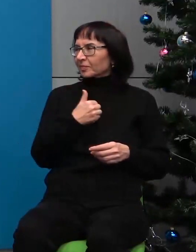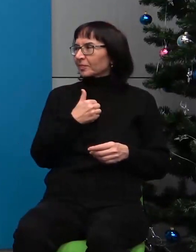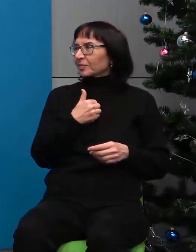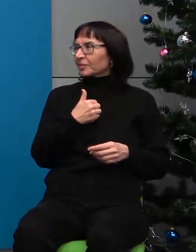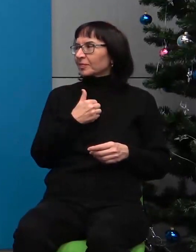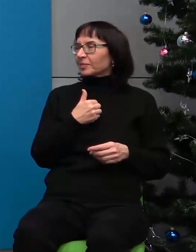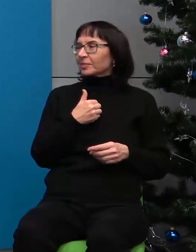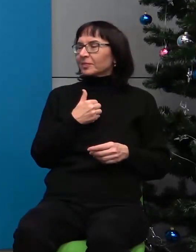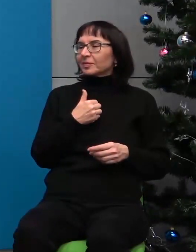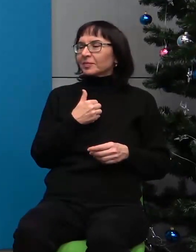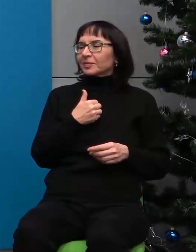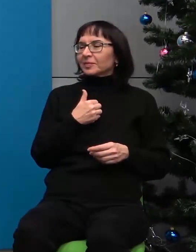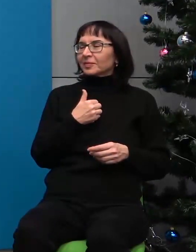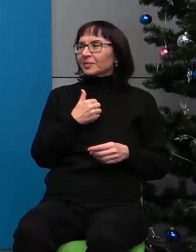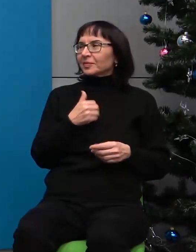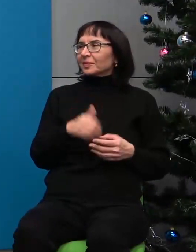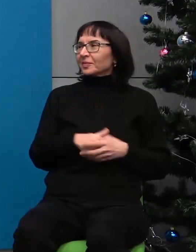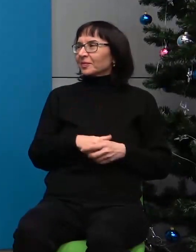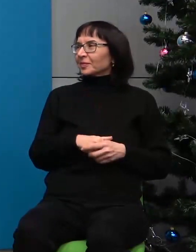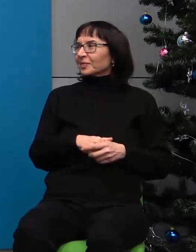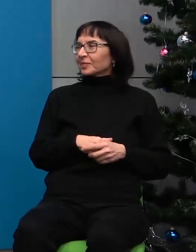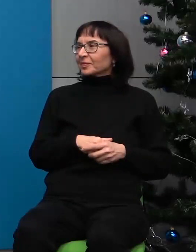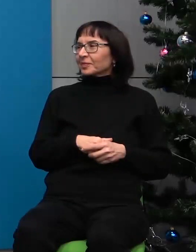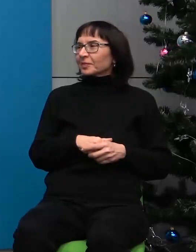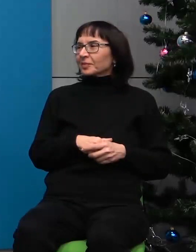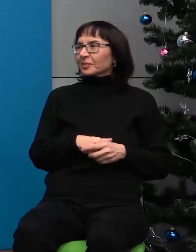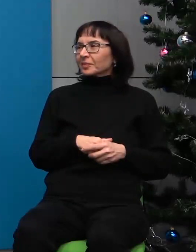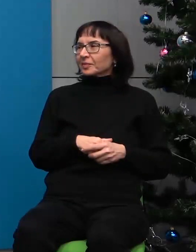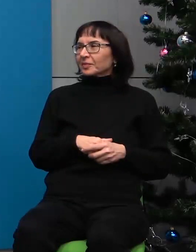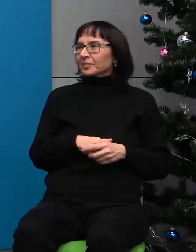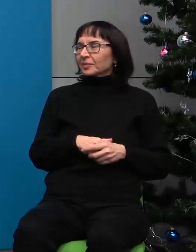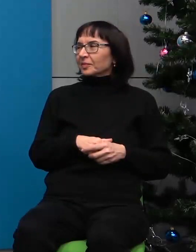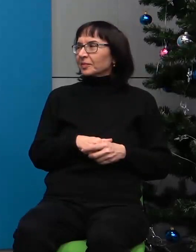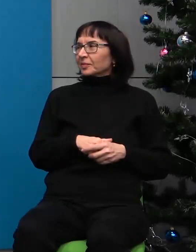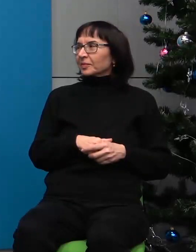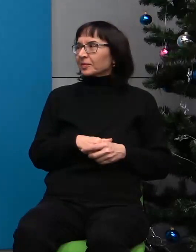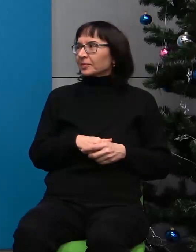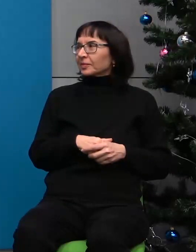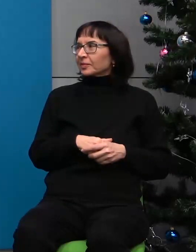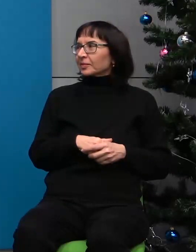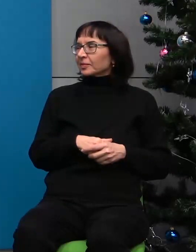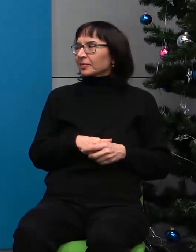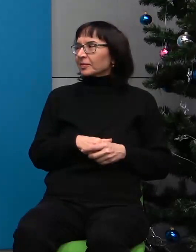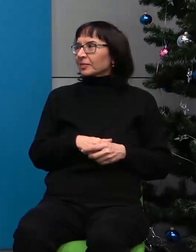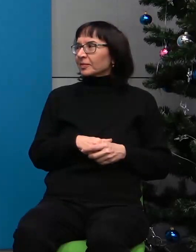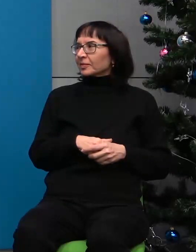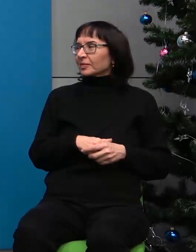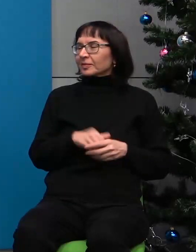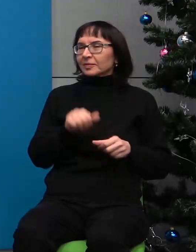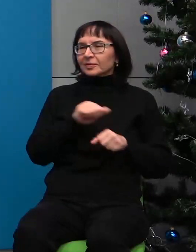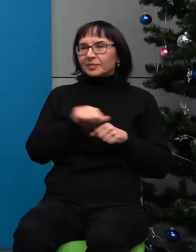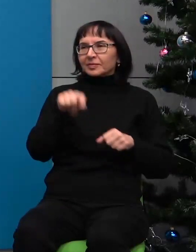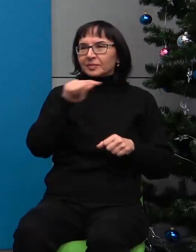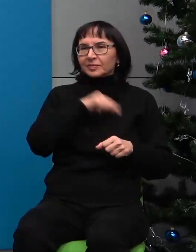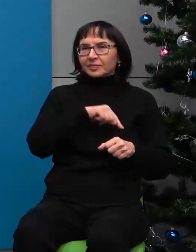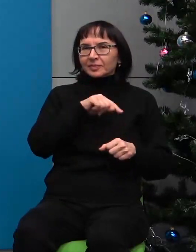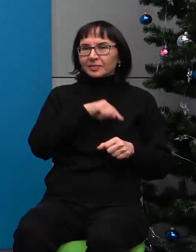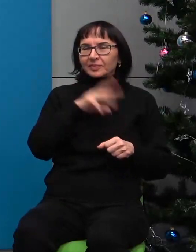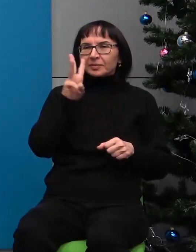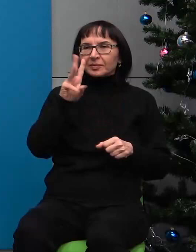którą ty napisałeś. Bo to jest też tak, że jest taki psycholog, nazywa się Jacek Walkiewicz,